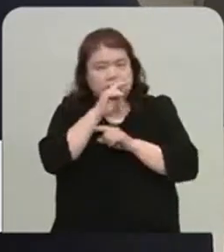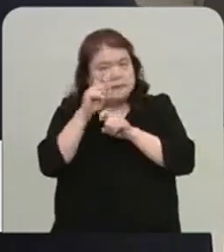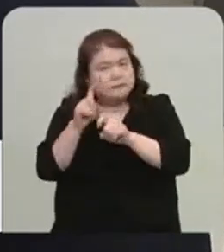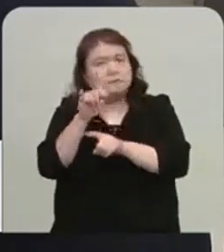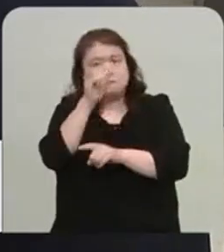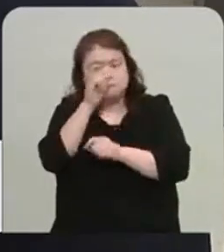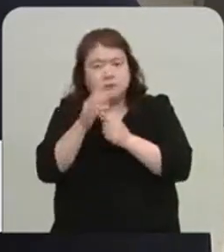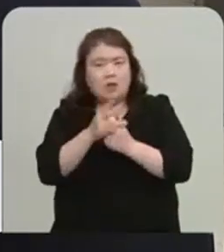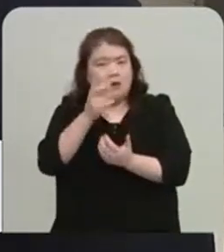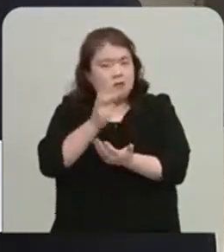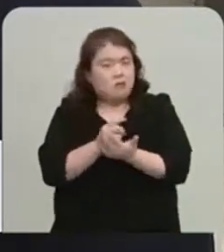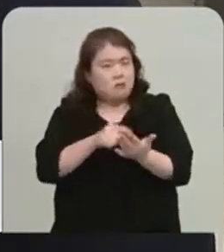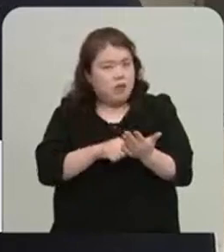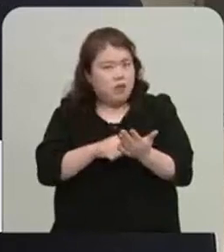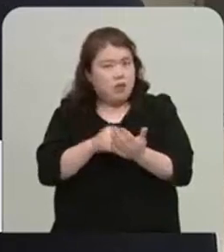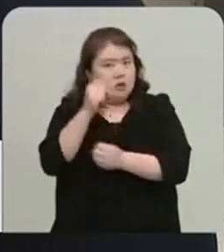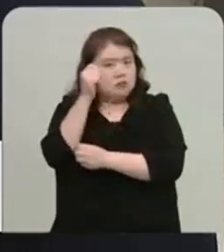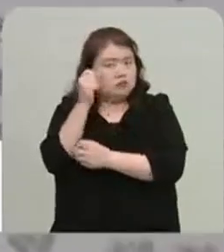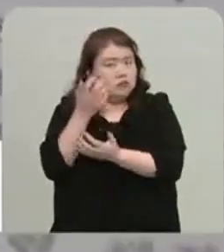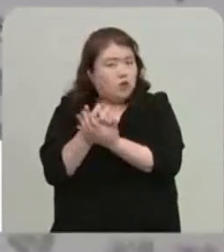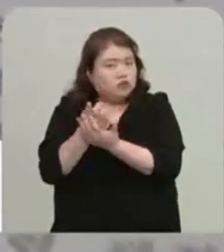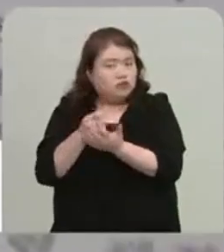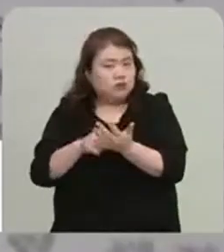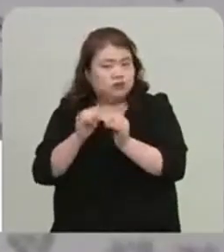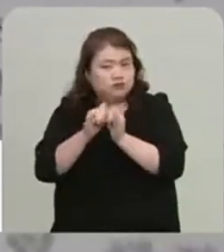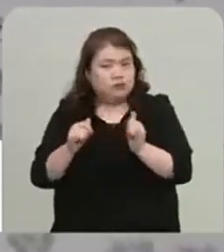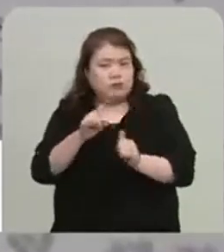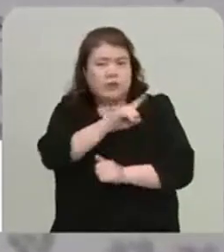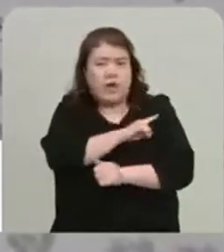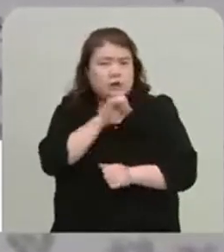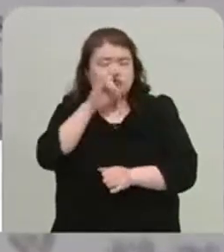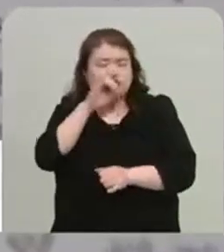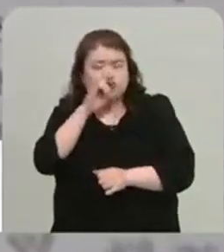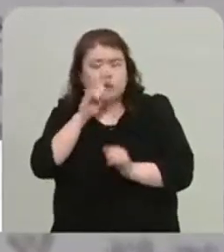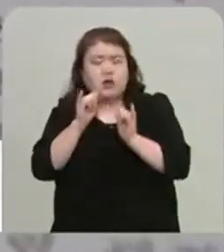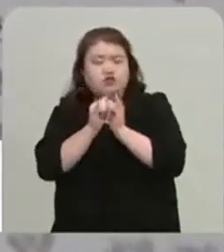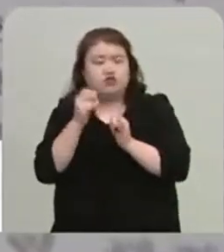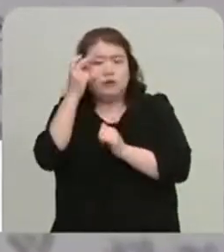규정상 초안에는 주민들이 가장 궁금해하는 주민 보호 대책을 넣